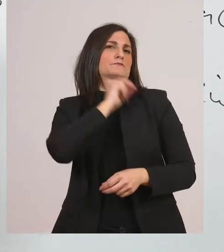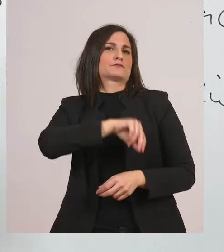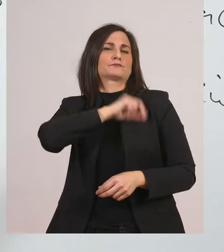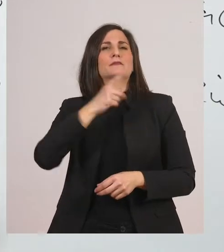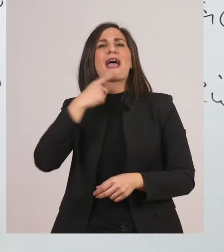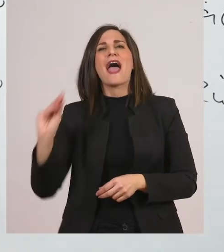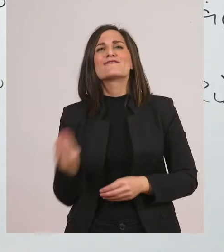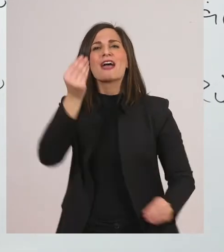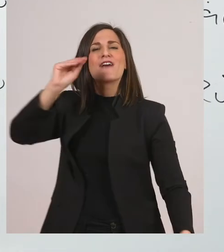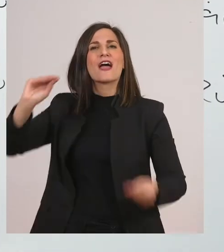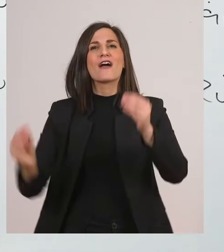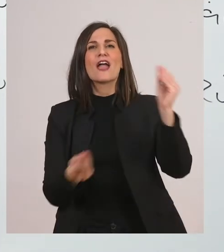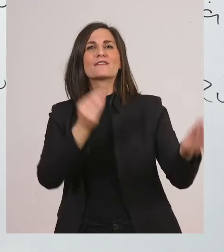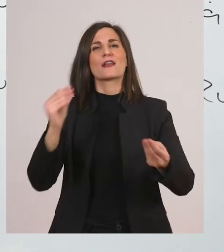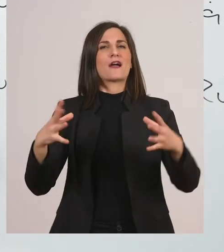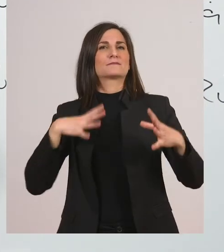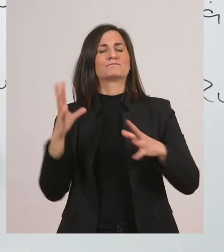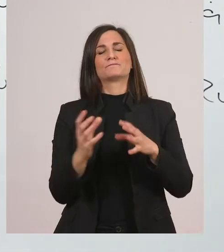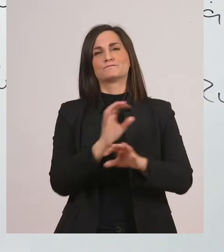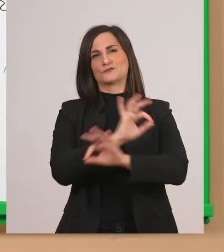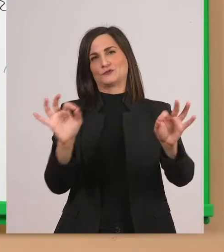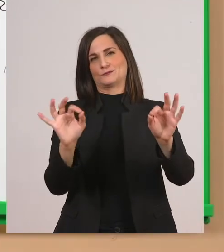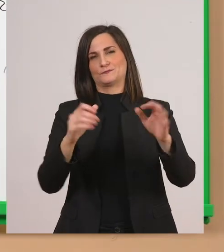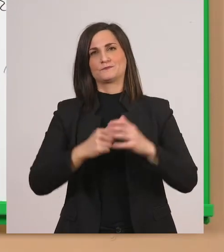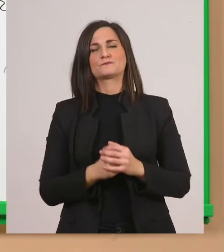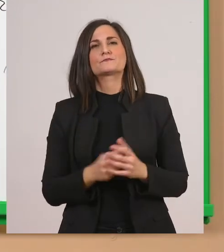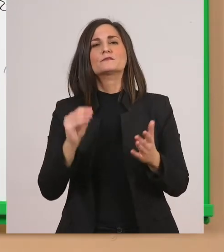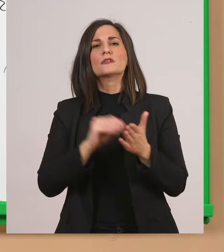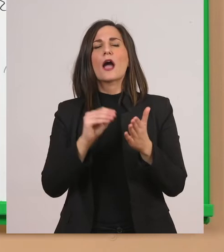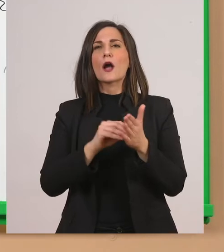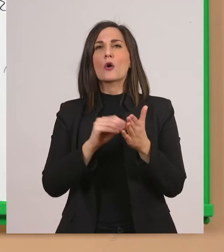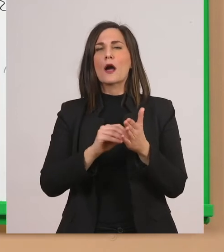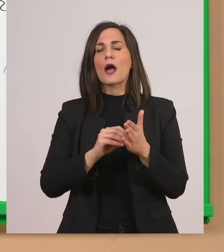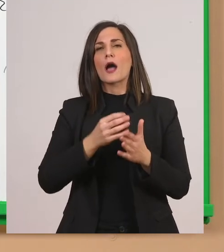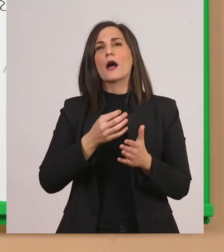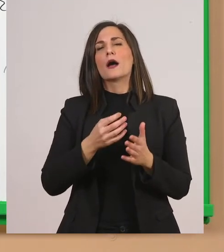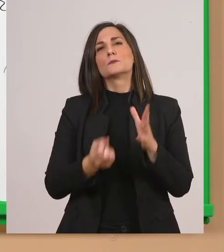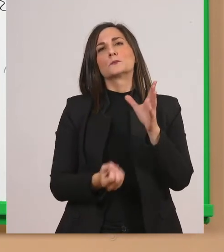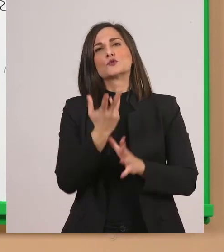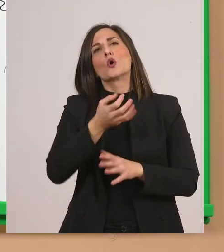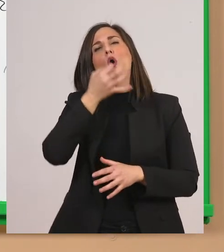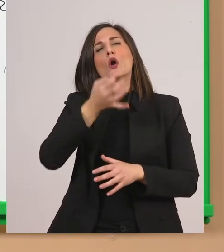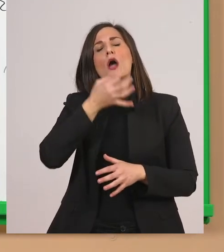Και μπορώ να βάλω και ένα άλλο επιχείρημα, το οποίο έχει να κάνει και με την προσωπική ζωή.